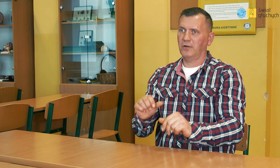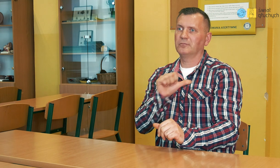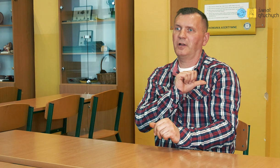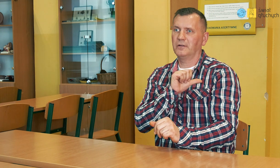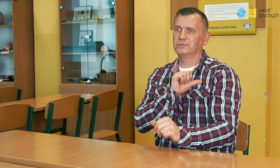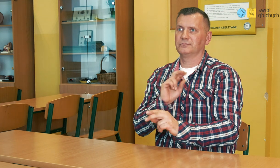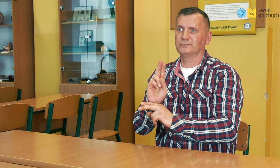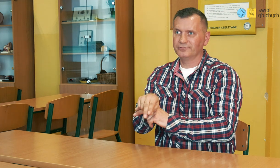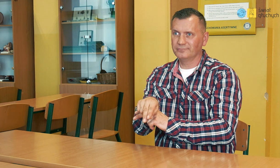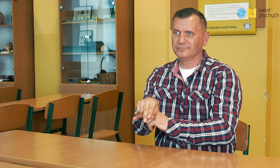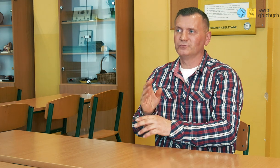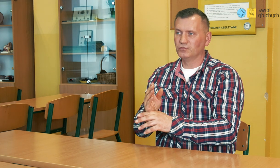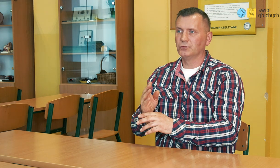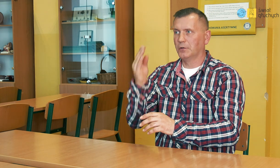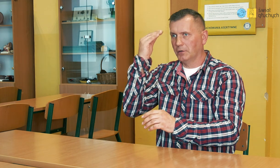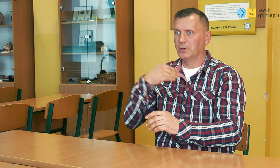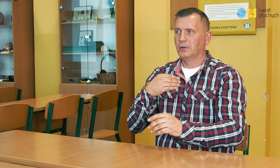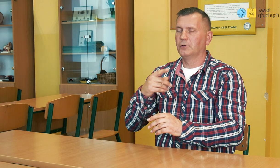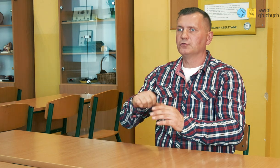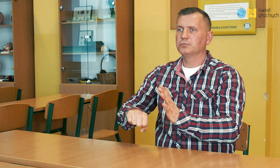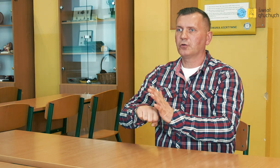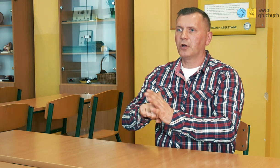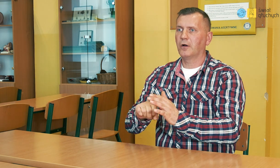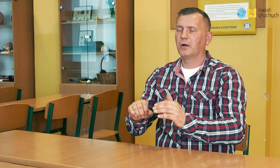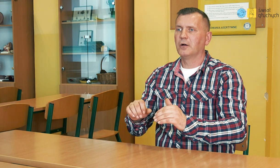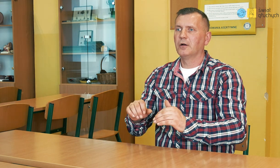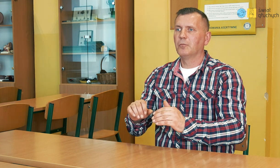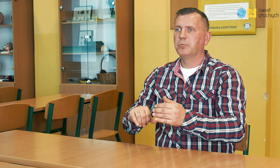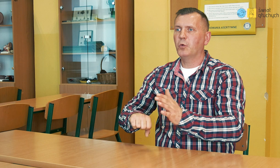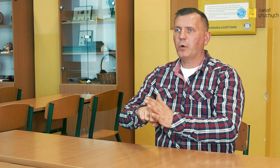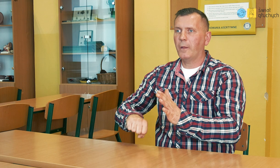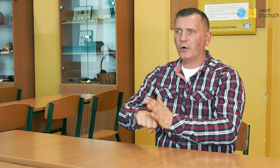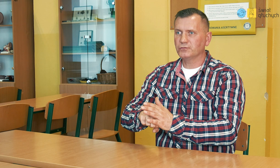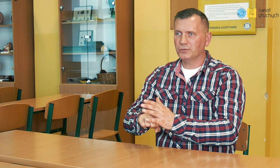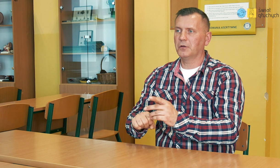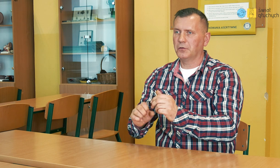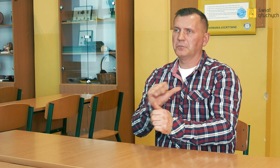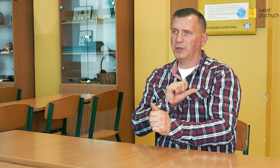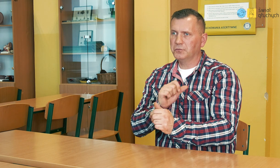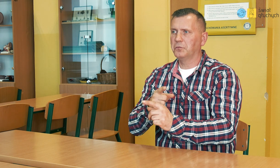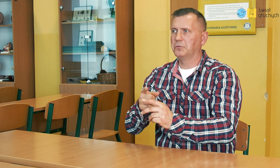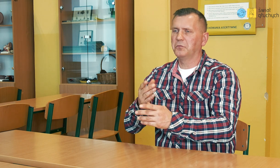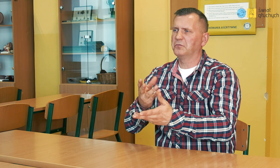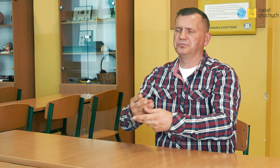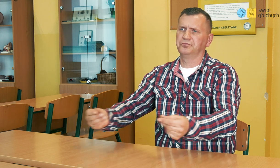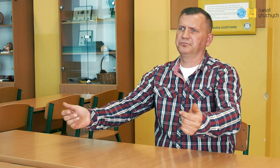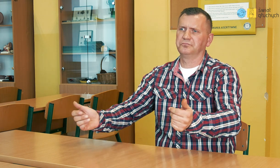W I klasie szkoły zawodowej chodziłem na piłkę nożną, ale później przestałem.